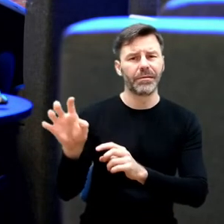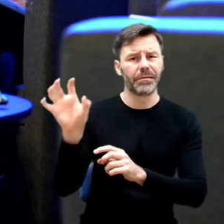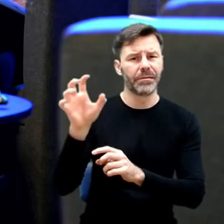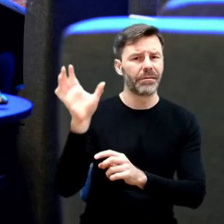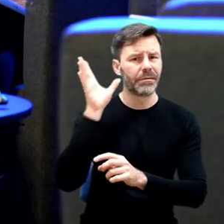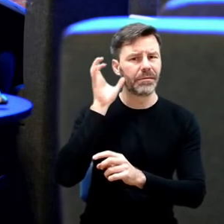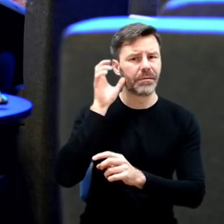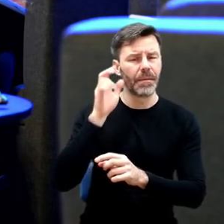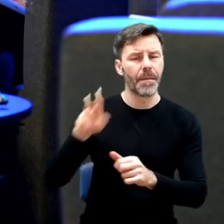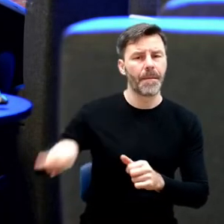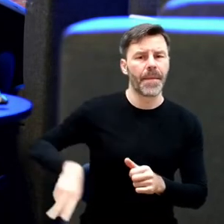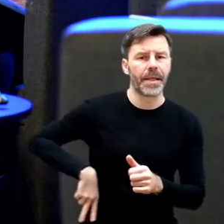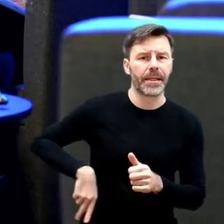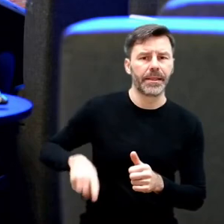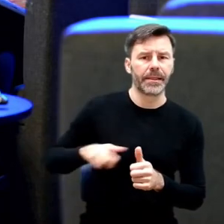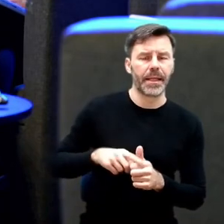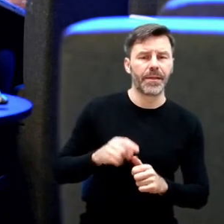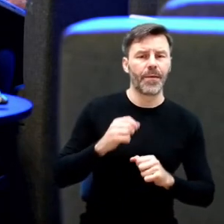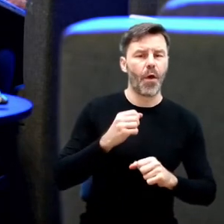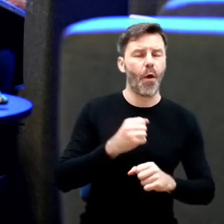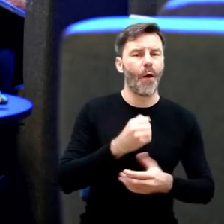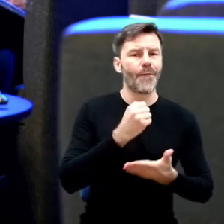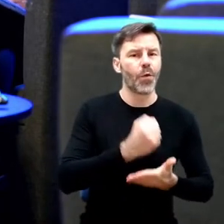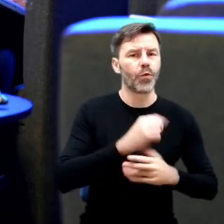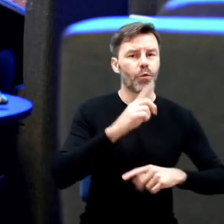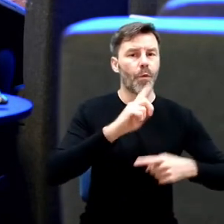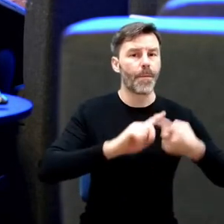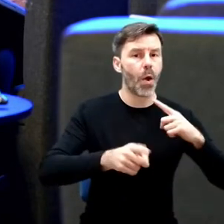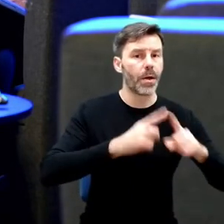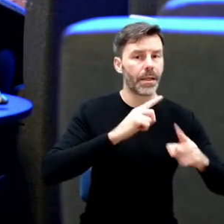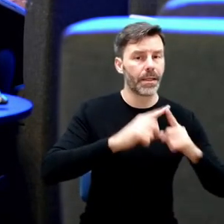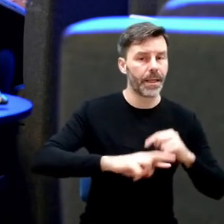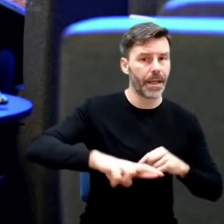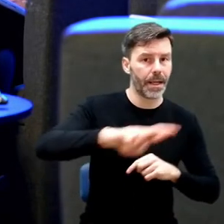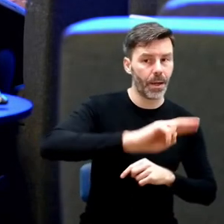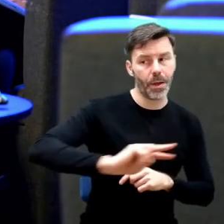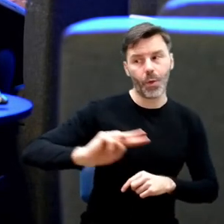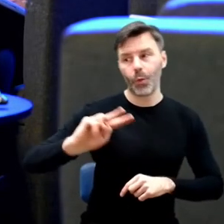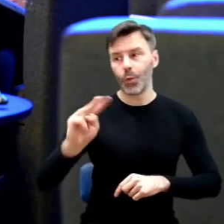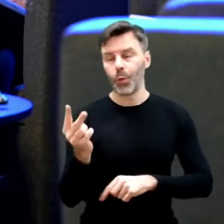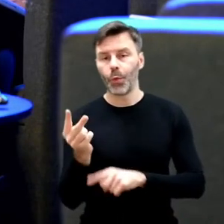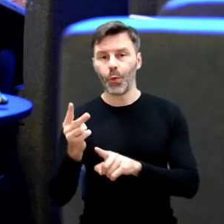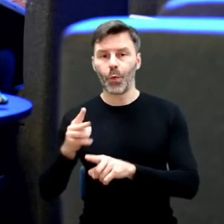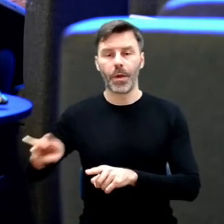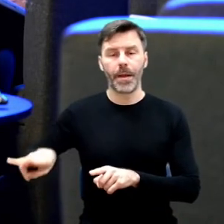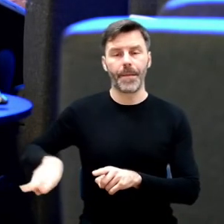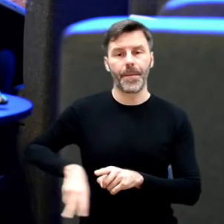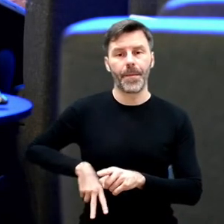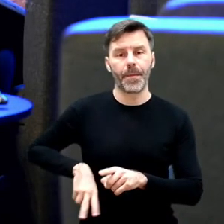Ministerstwa Funduszy i Polityki Regionalnej oraz Rozwoju i Technologii,